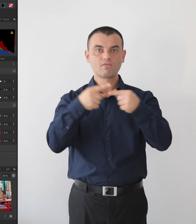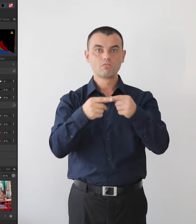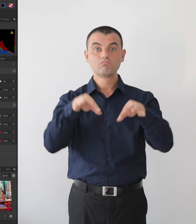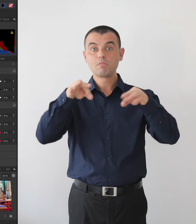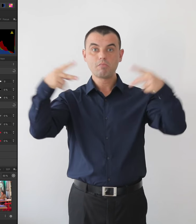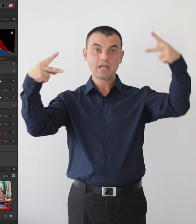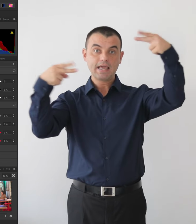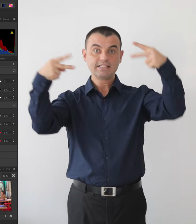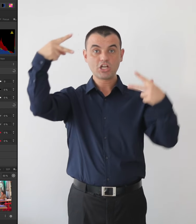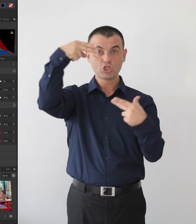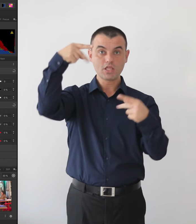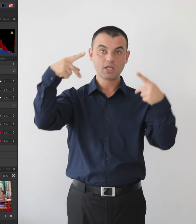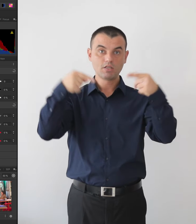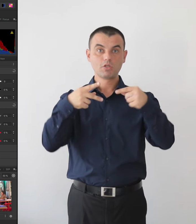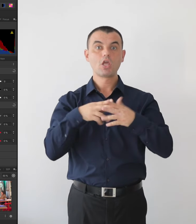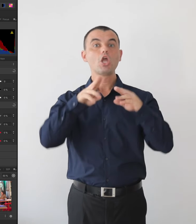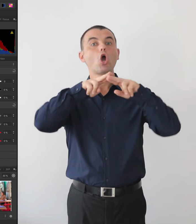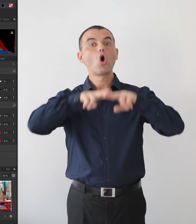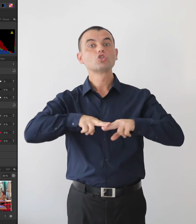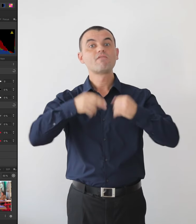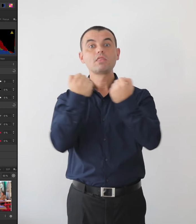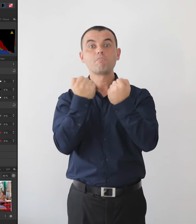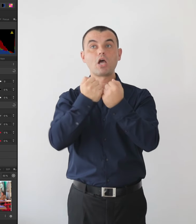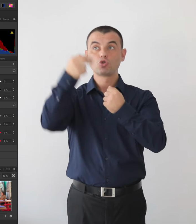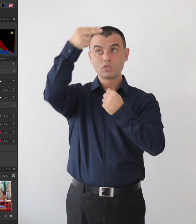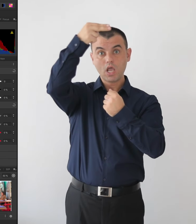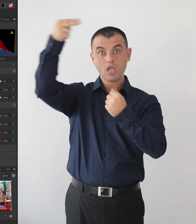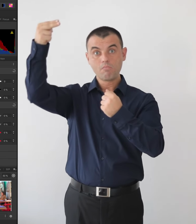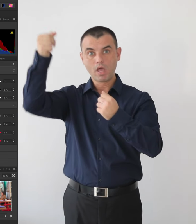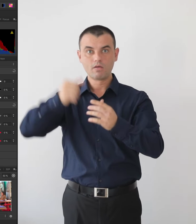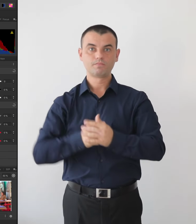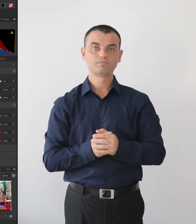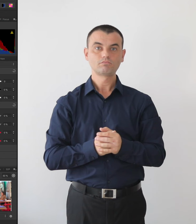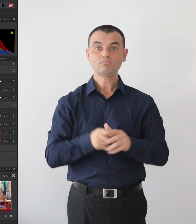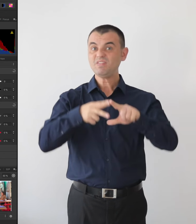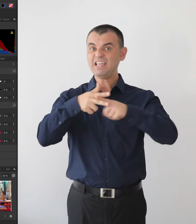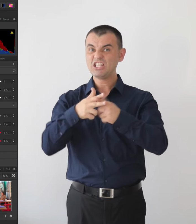(например, подрежете кадъра, така че да остане място за заглавие при създаването на дизайн),